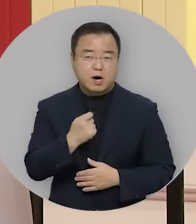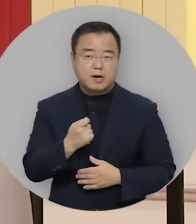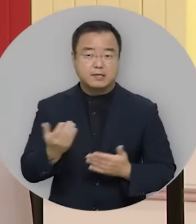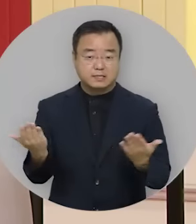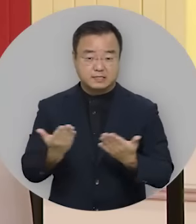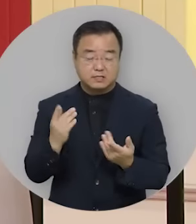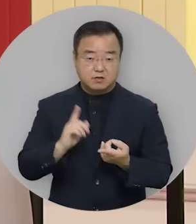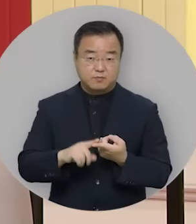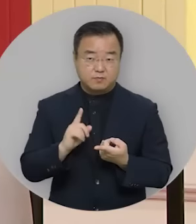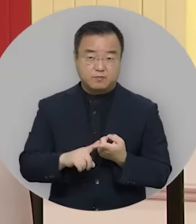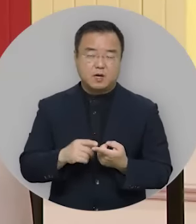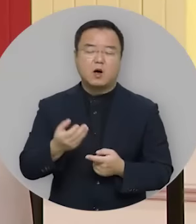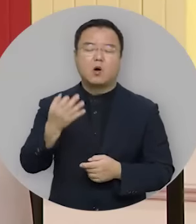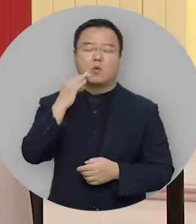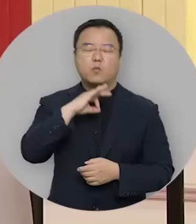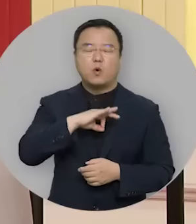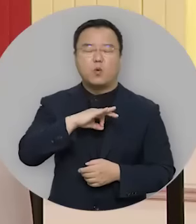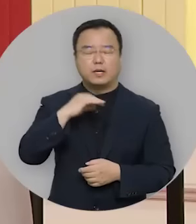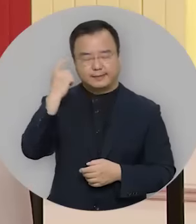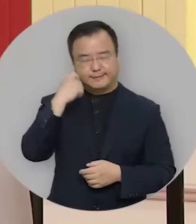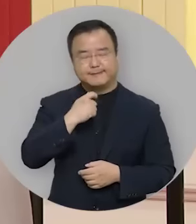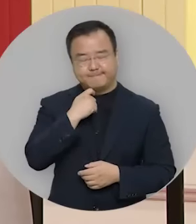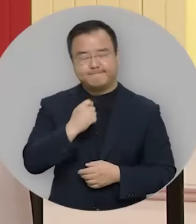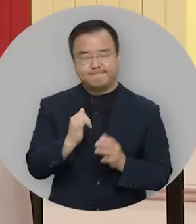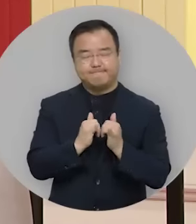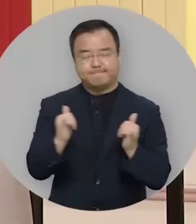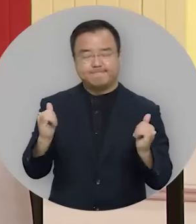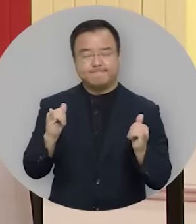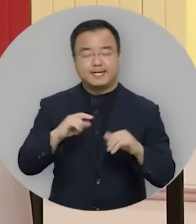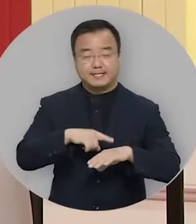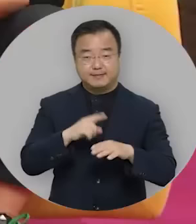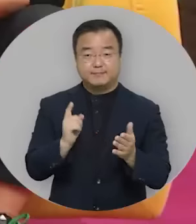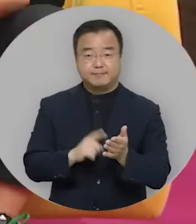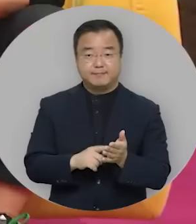그리고 직업에 있어서 보람을 느끼고 싶은 게 인간의 본성이기 때문에